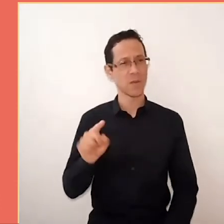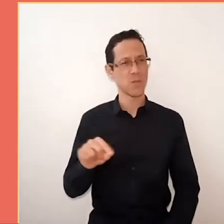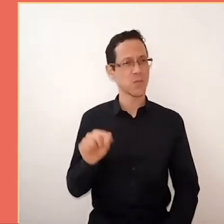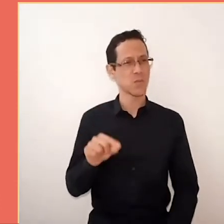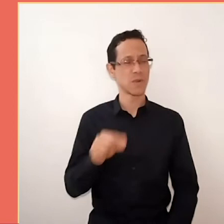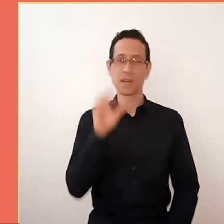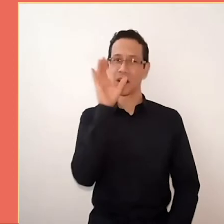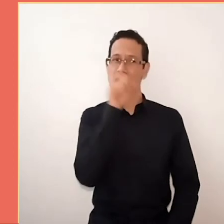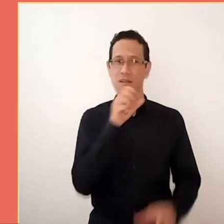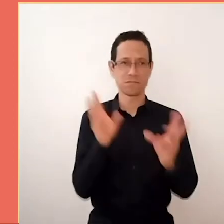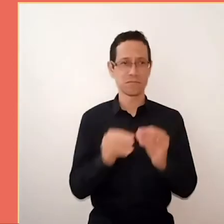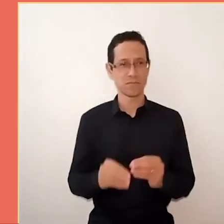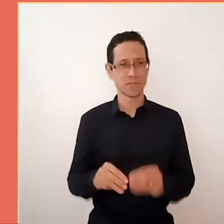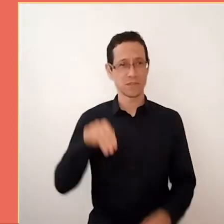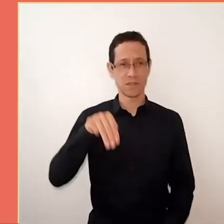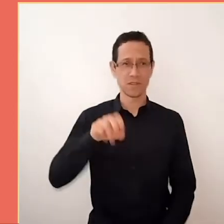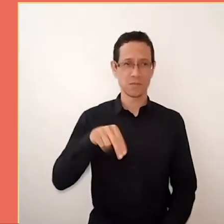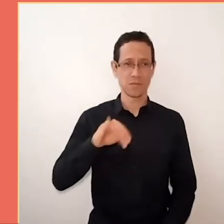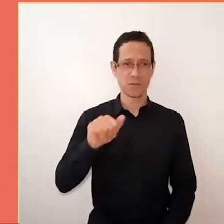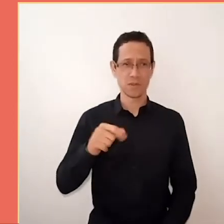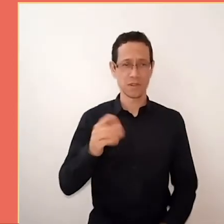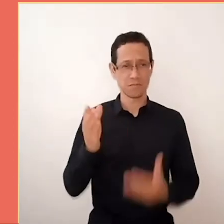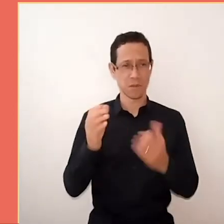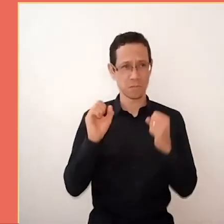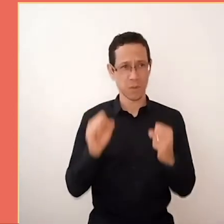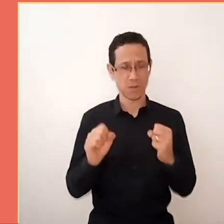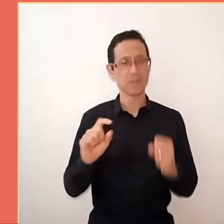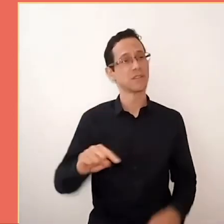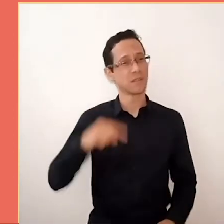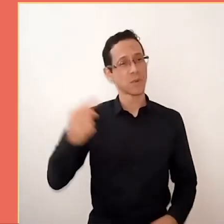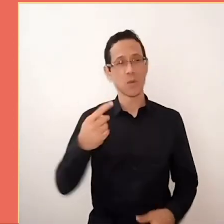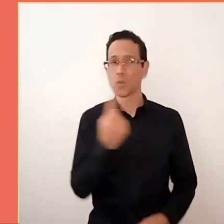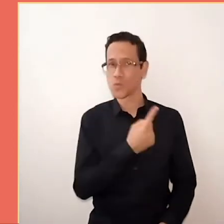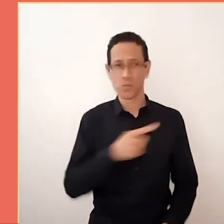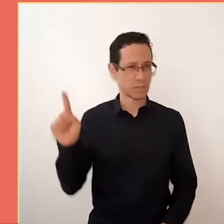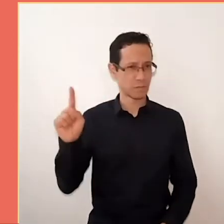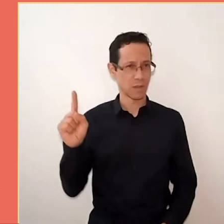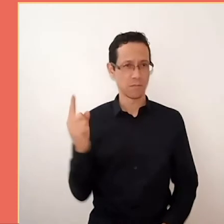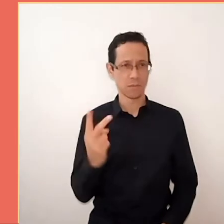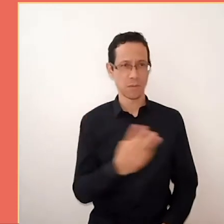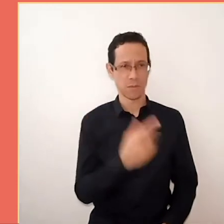talvez você, Mônica, pudesse fazer isso, e a gente passa pra última rodada, onde a gente fecha.